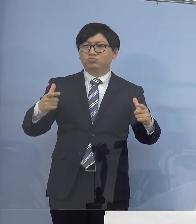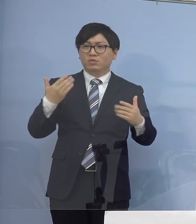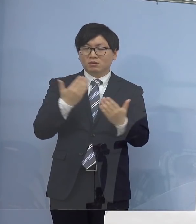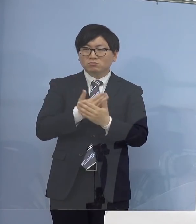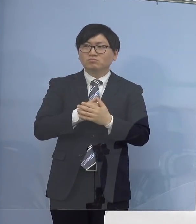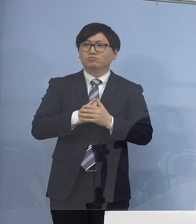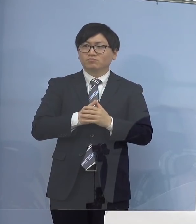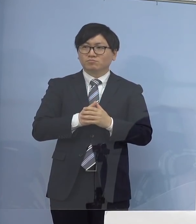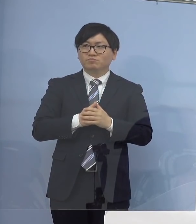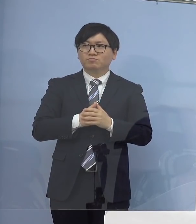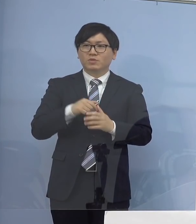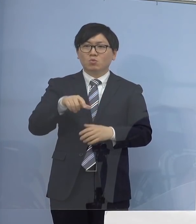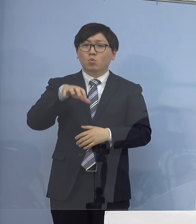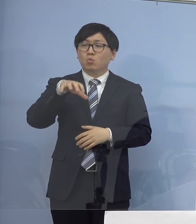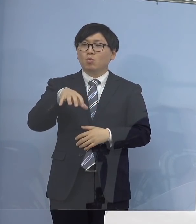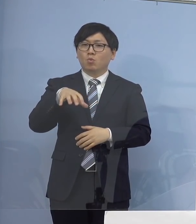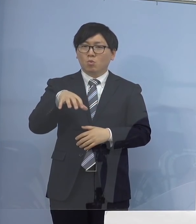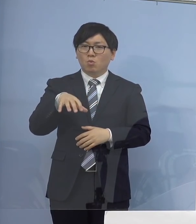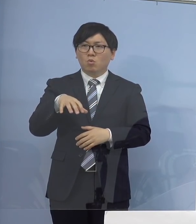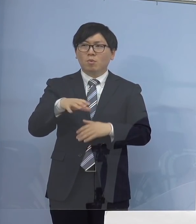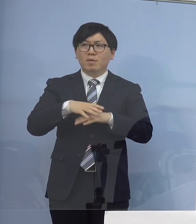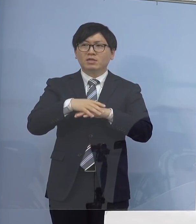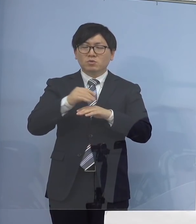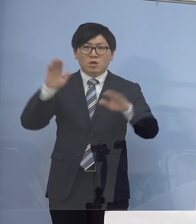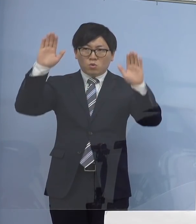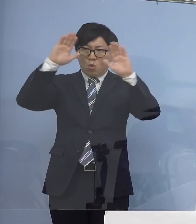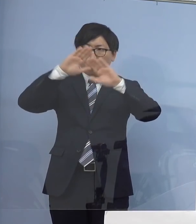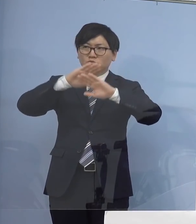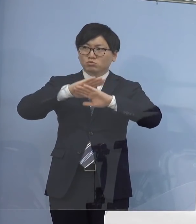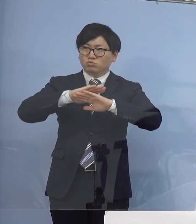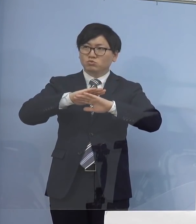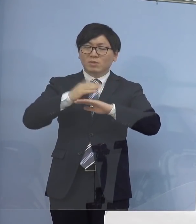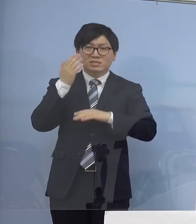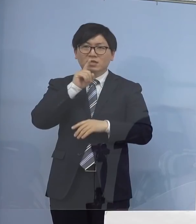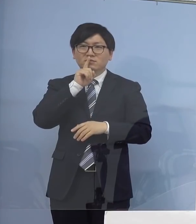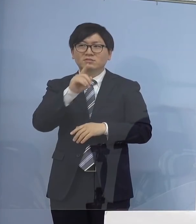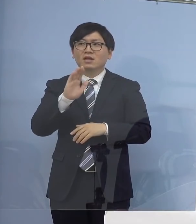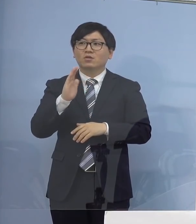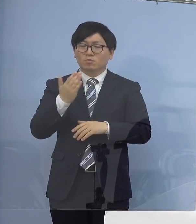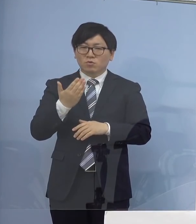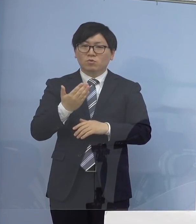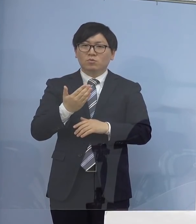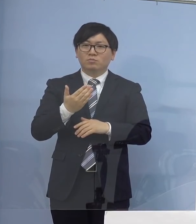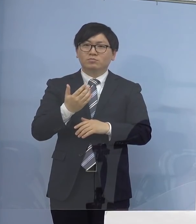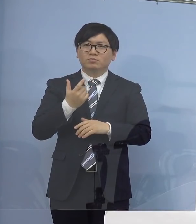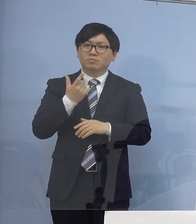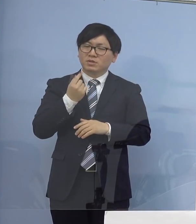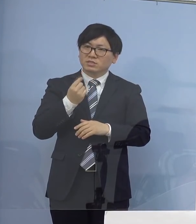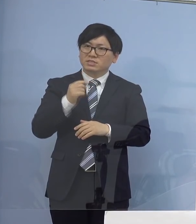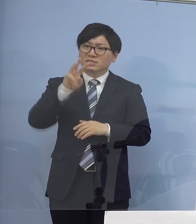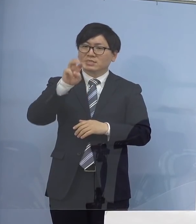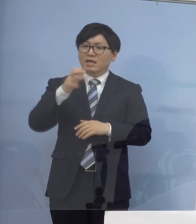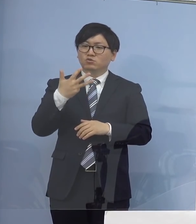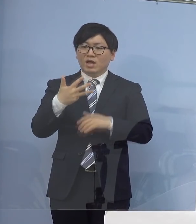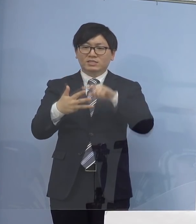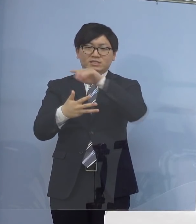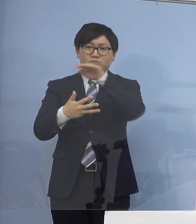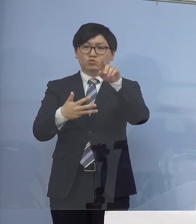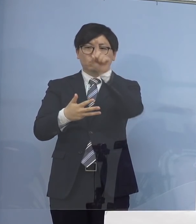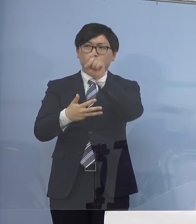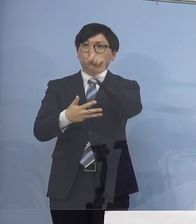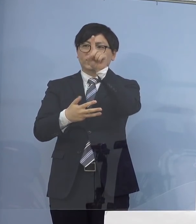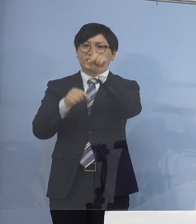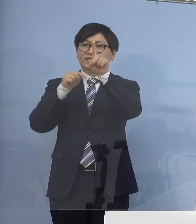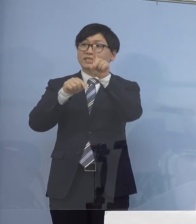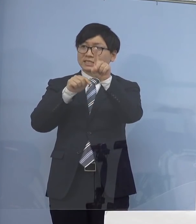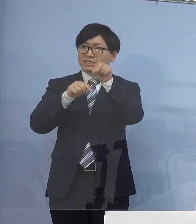この点まずは夜の街での先ほど申し上げたように やはり38分の11は今分かっているだけでも